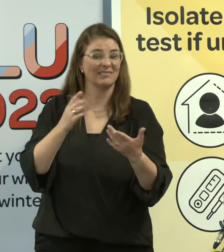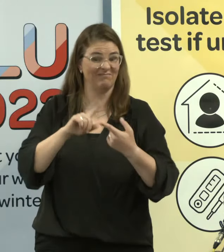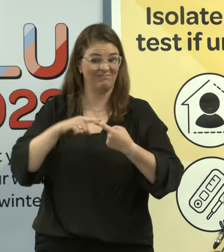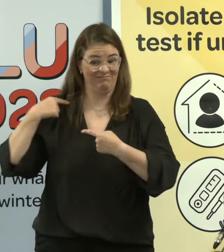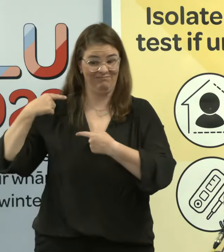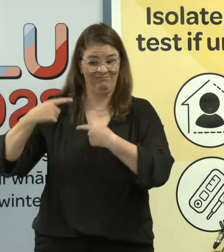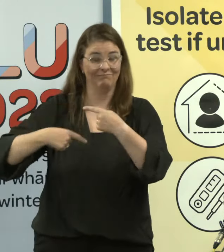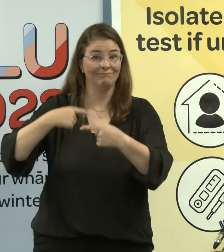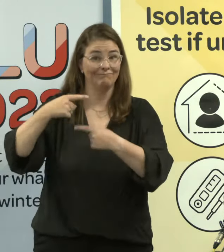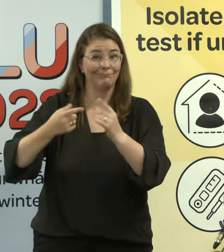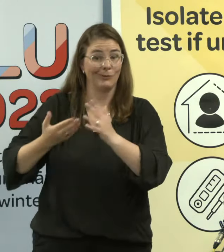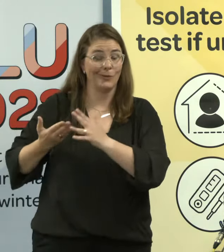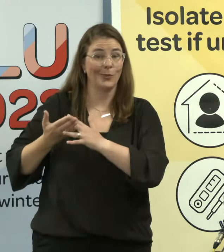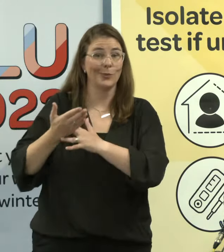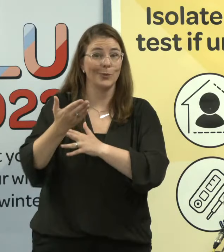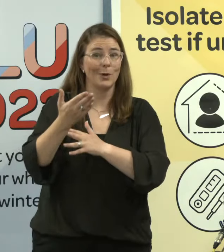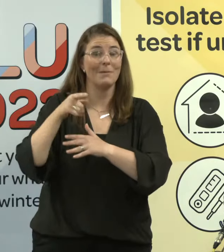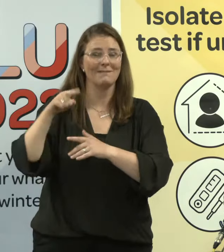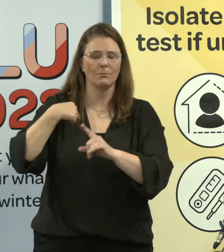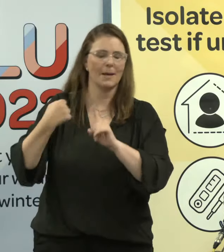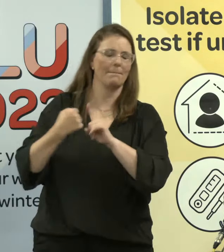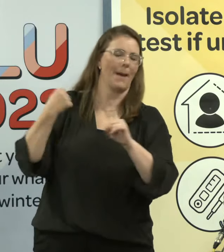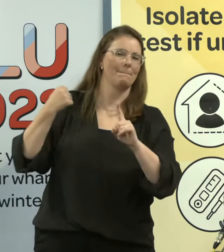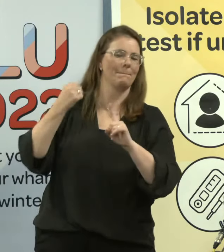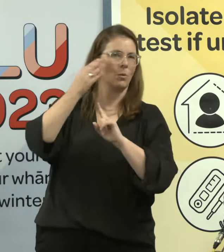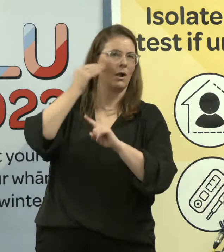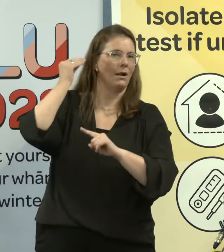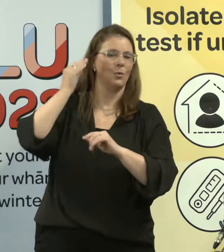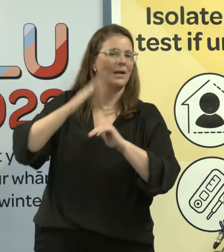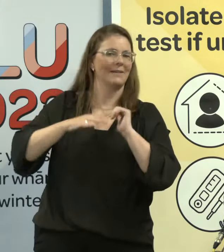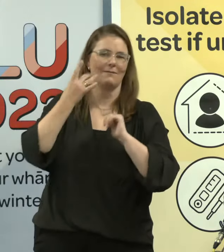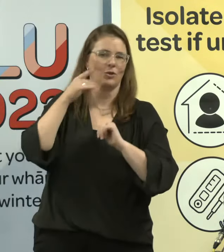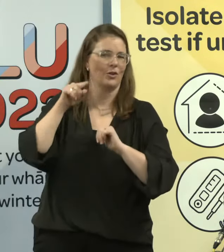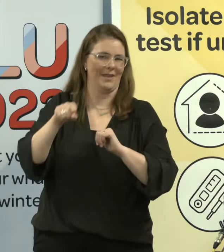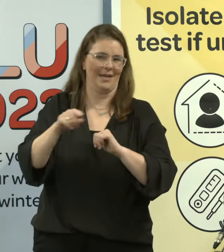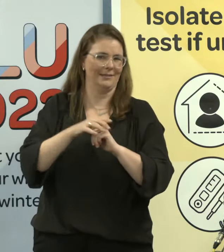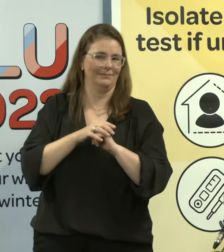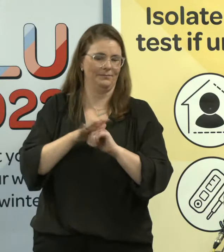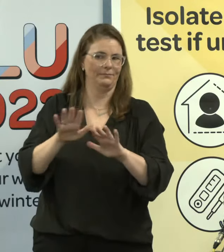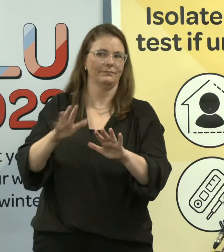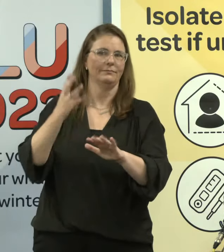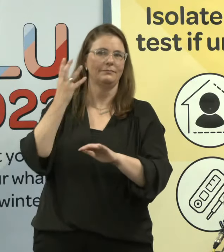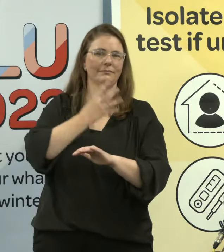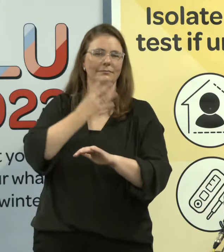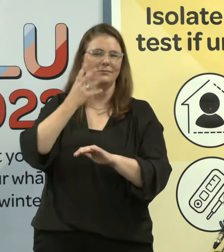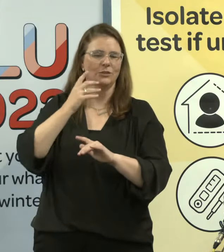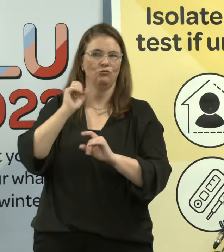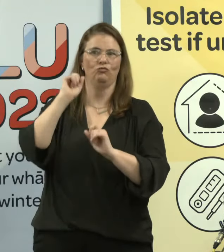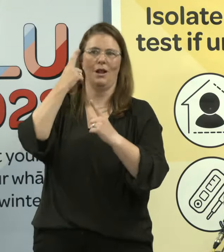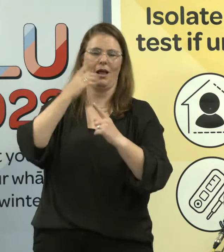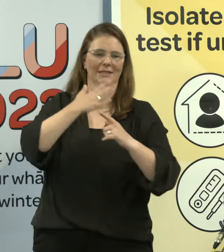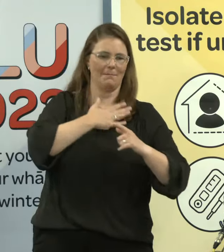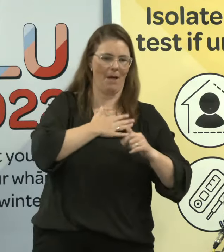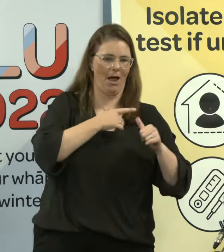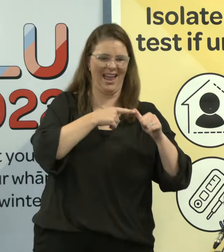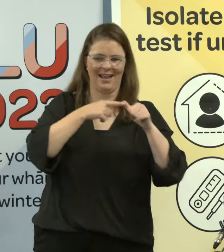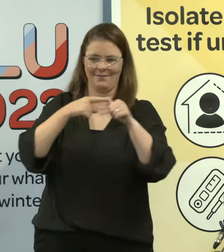tangata. Ko te taumaha o te